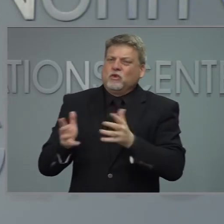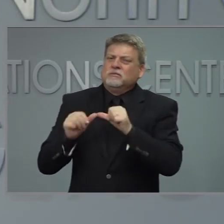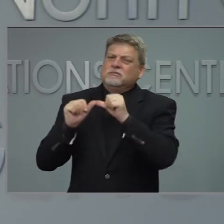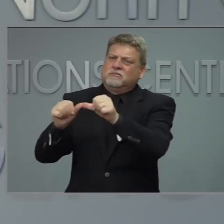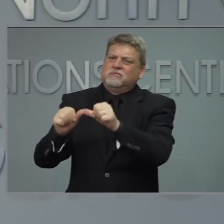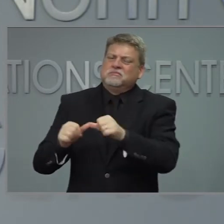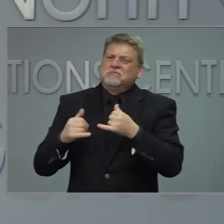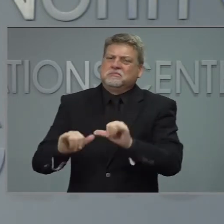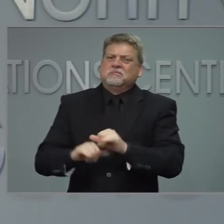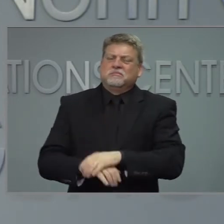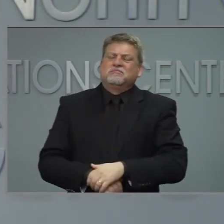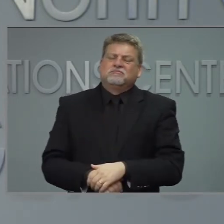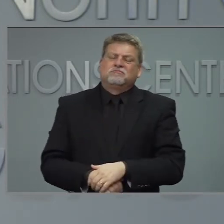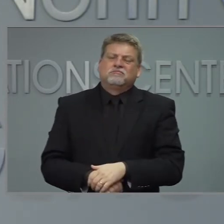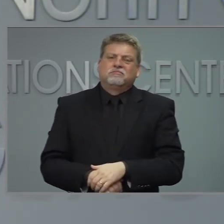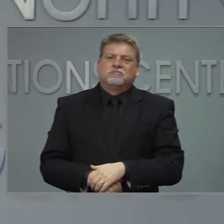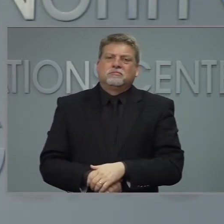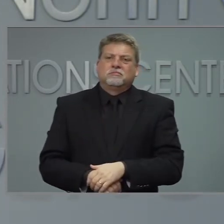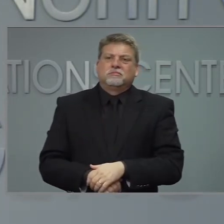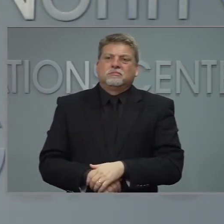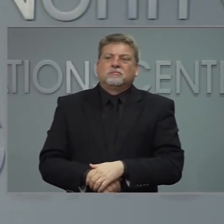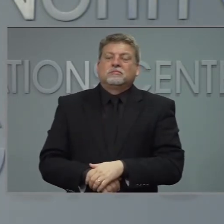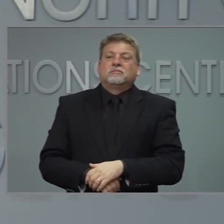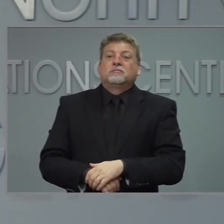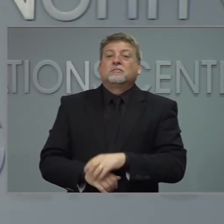siguiente pregunta.